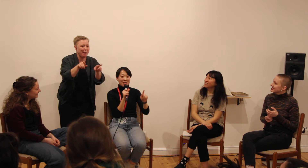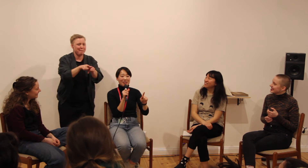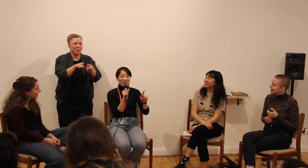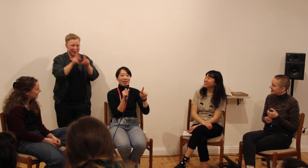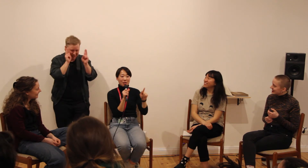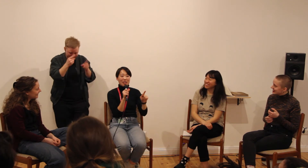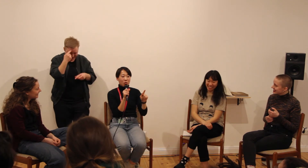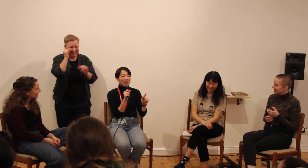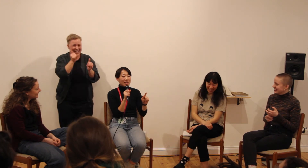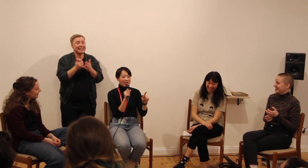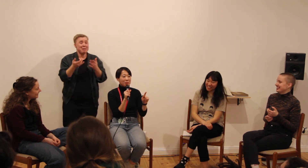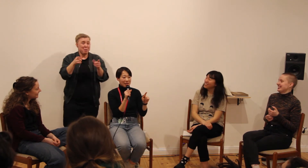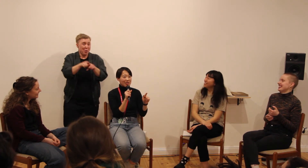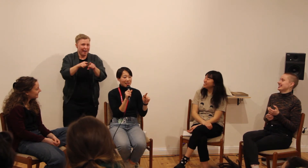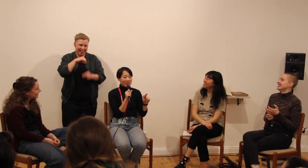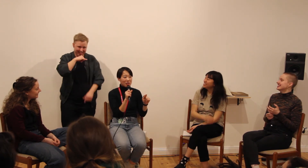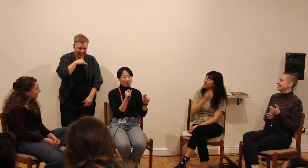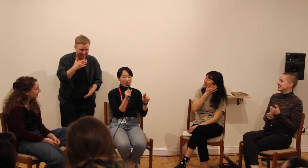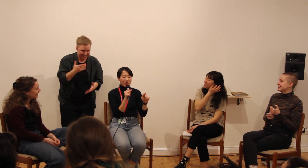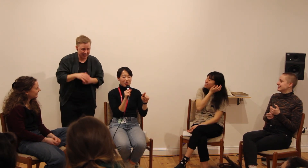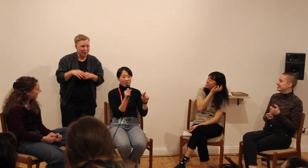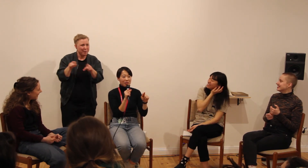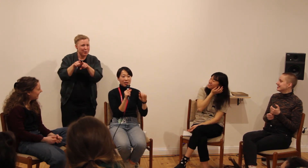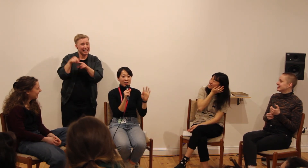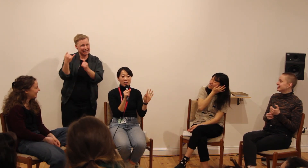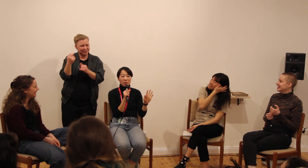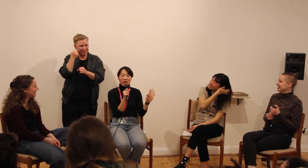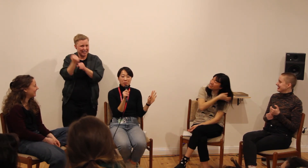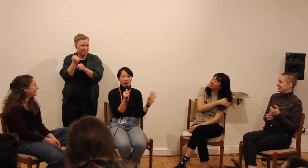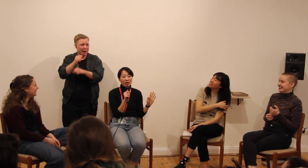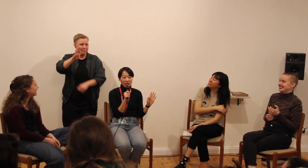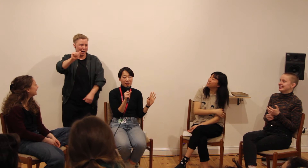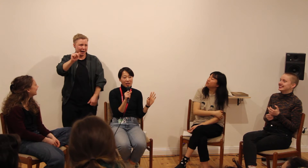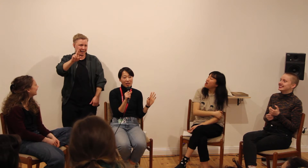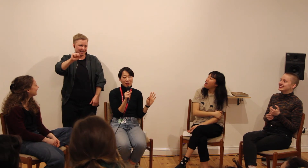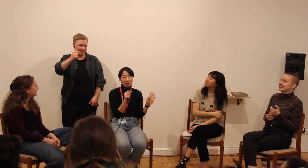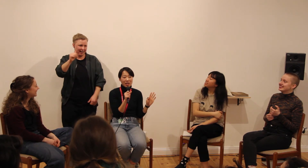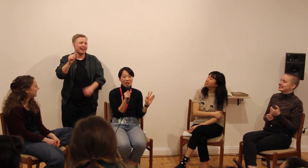Mein Bruder arbeitet jetzt wirklich als Barista, in einem wirklich hippen Café in Korea.